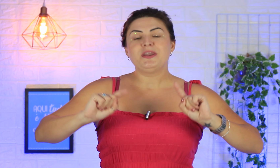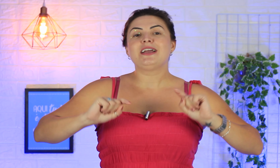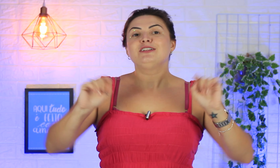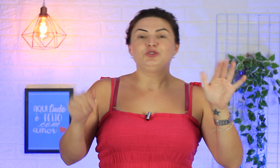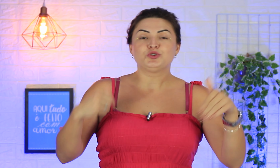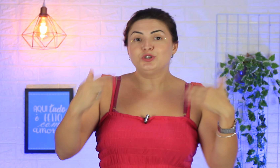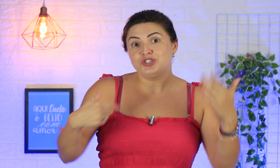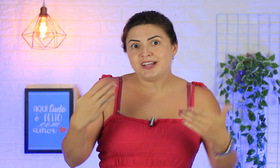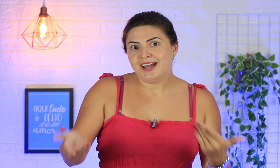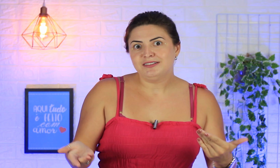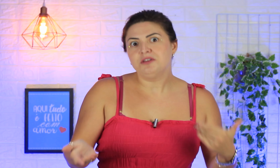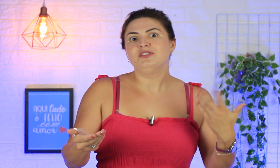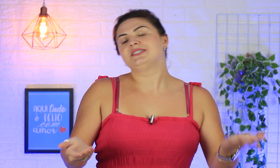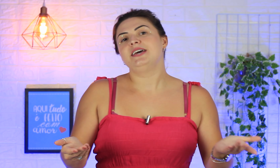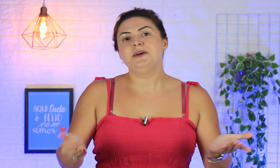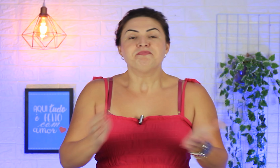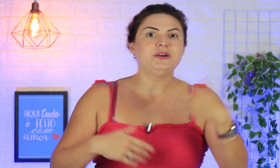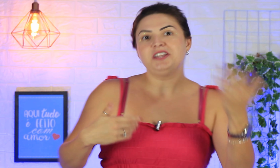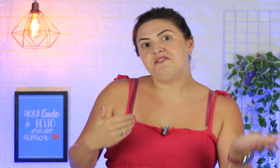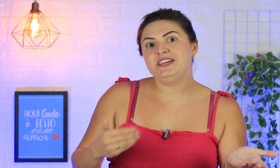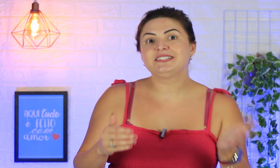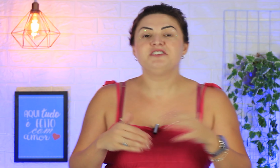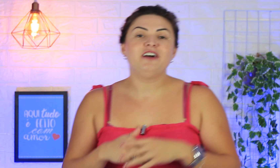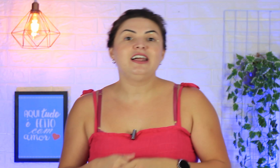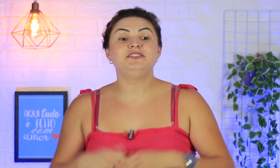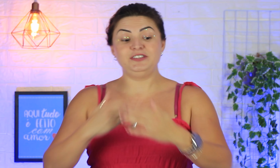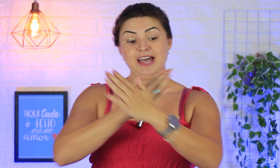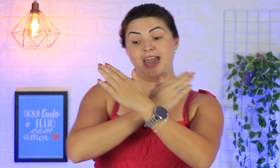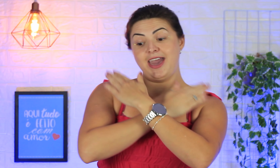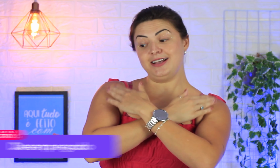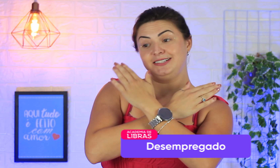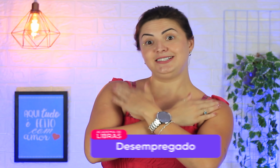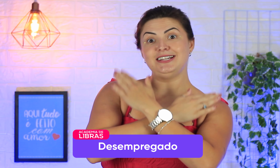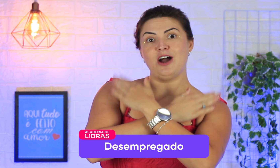desempregado se um surto chegar então em você numa entrevista e falar e fizer esse sinal